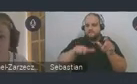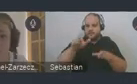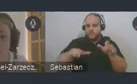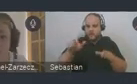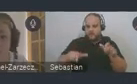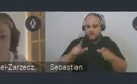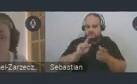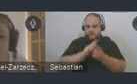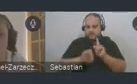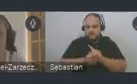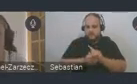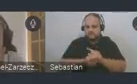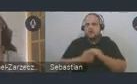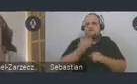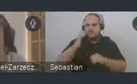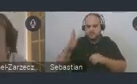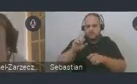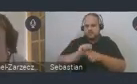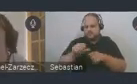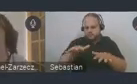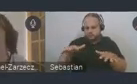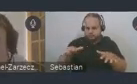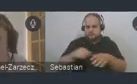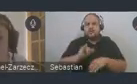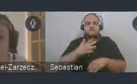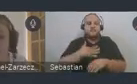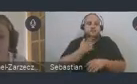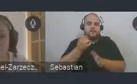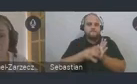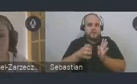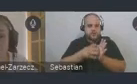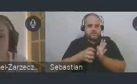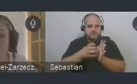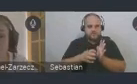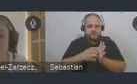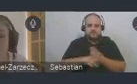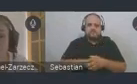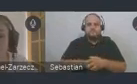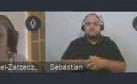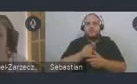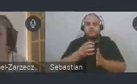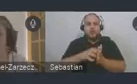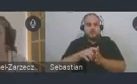wiem, że w wielu bibliotekach się odbywają, i mamy pogadanki. Pogadanki też są ważne,